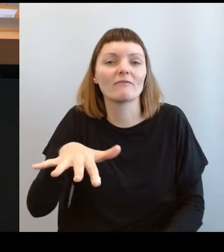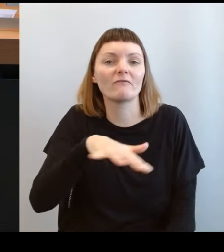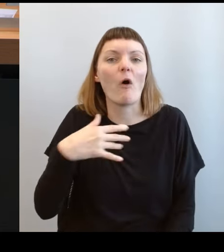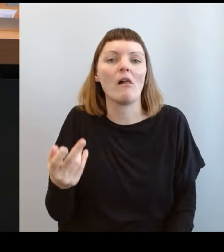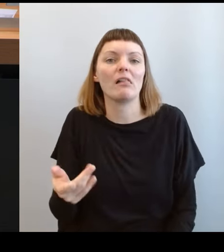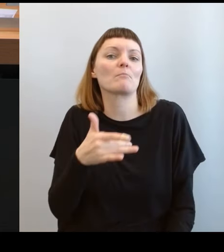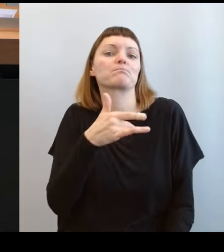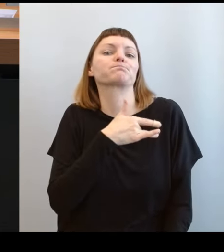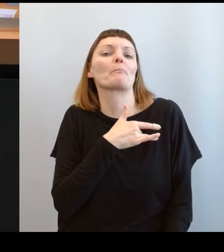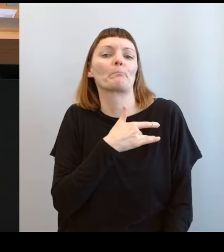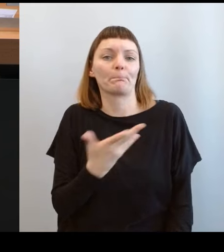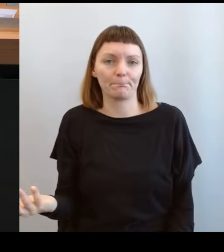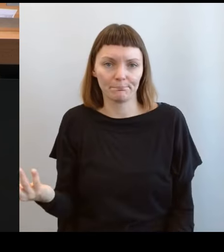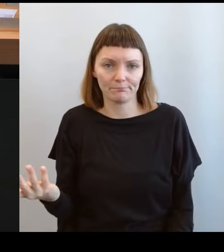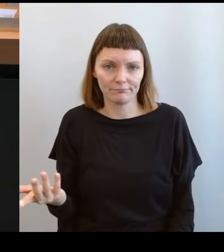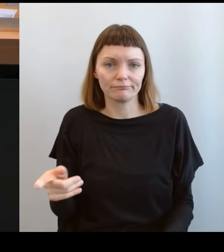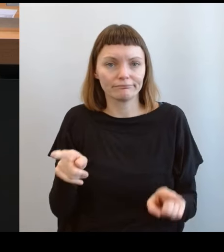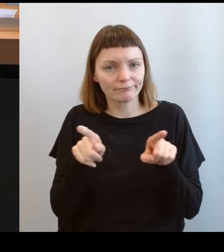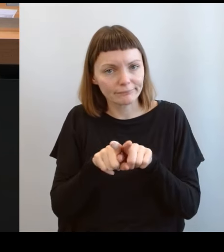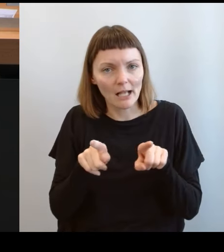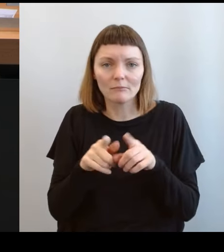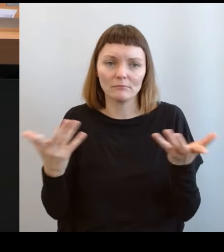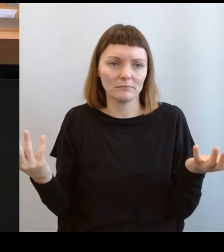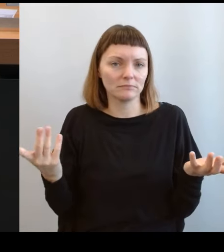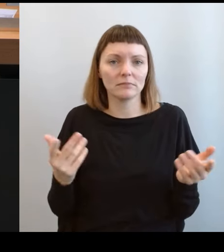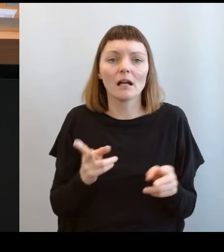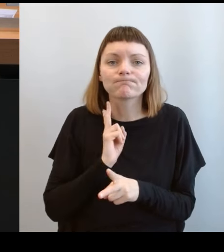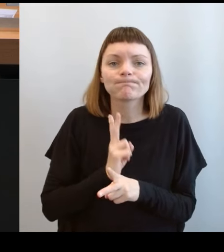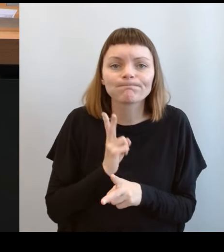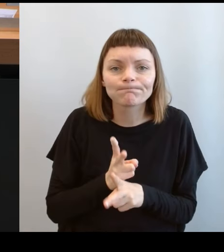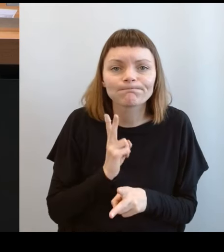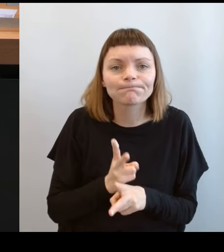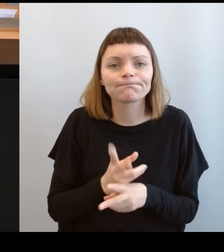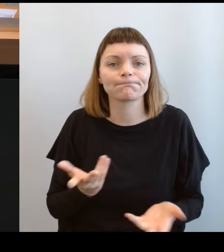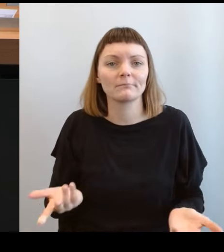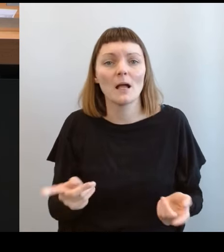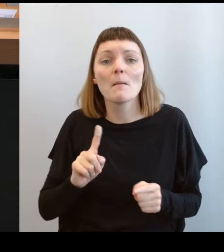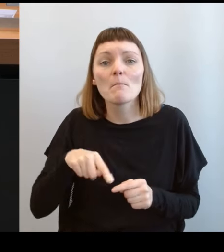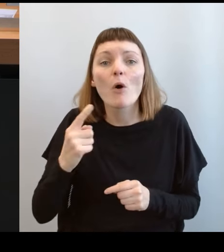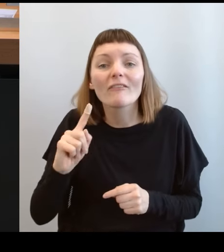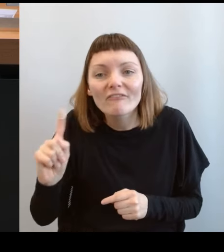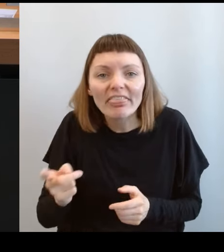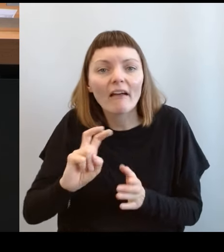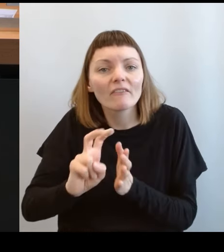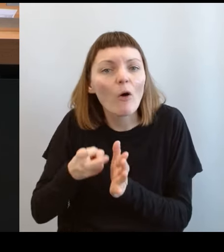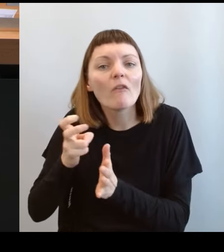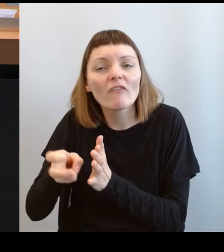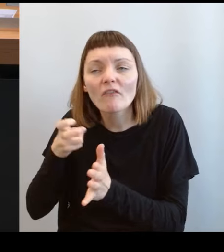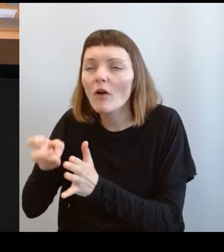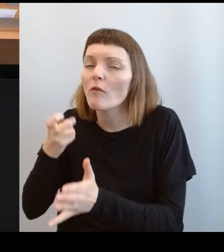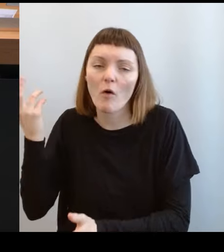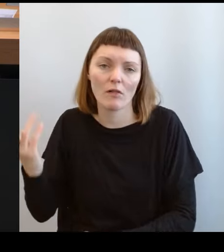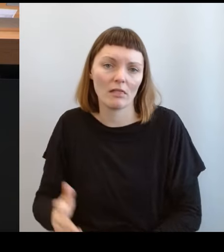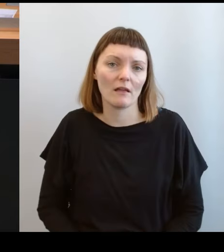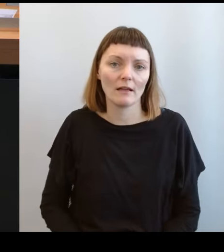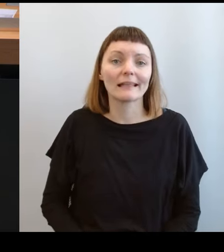auch die, die es morgen wieder tun werden. Dafür haben sie mit ihrer Bildungspolitik und der Hoheit über die Kinderbetten gesorgt.